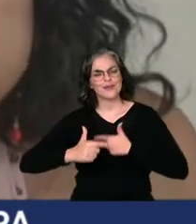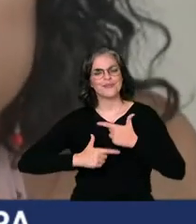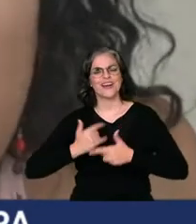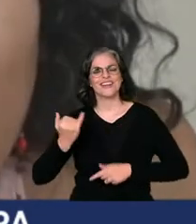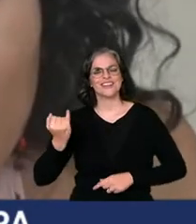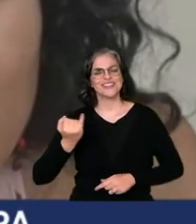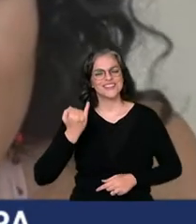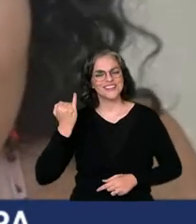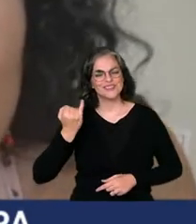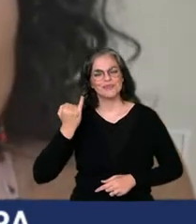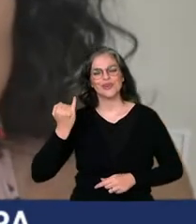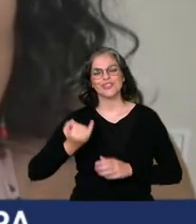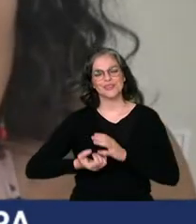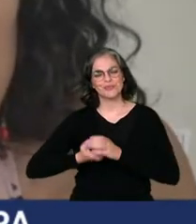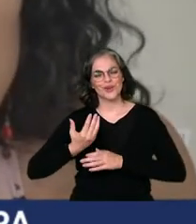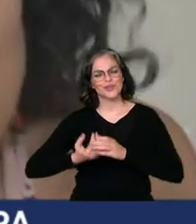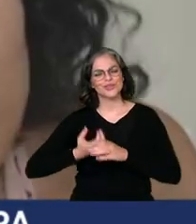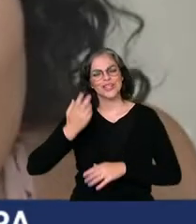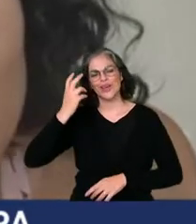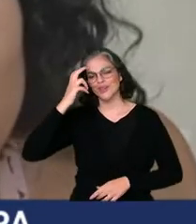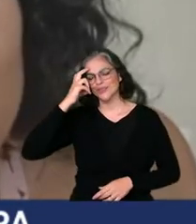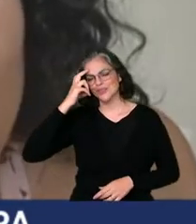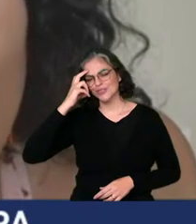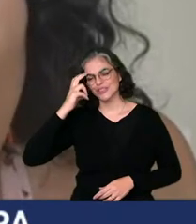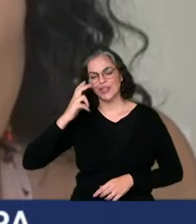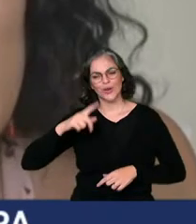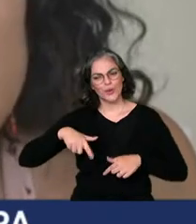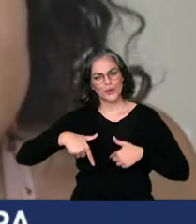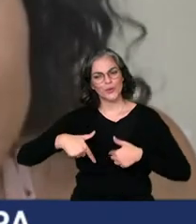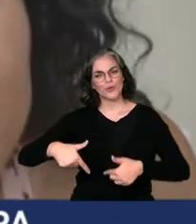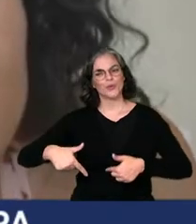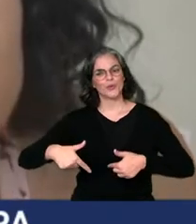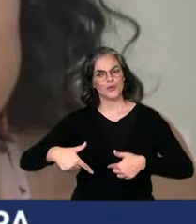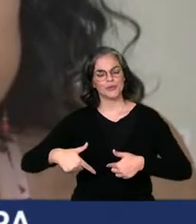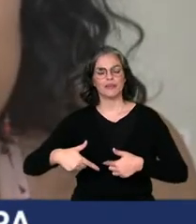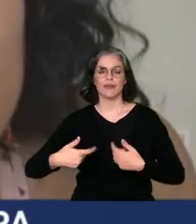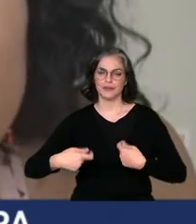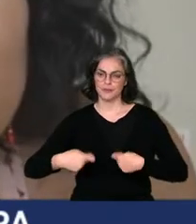TAMBÉM O SEU CORPO POLÍTICO, SEU FAZER CULTURAL, A SUA LUTA